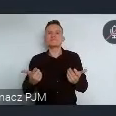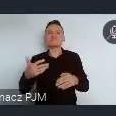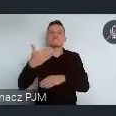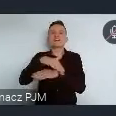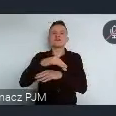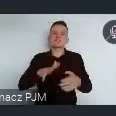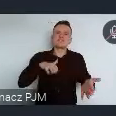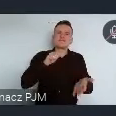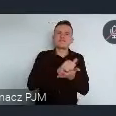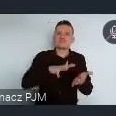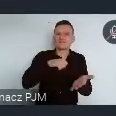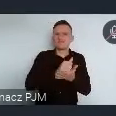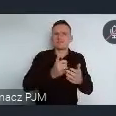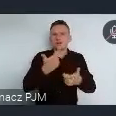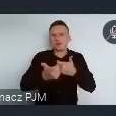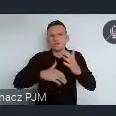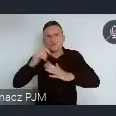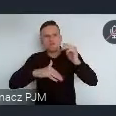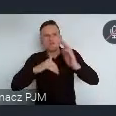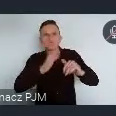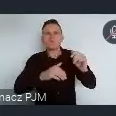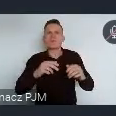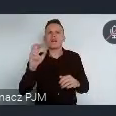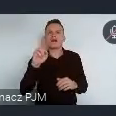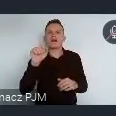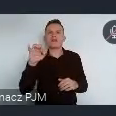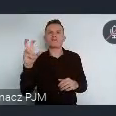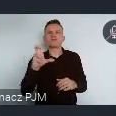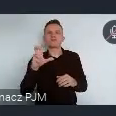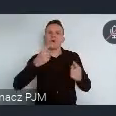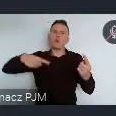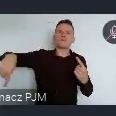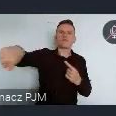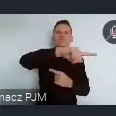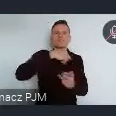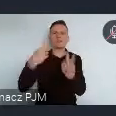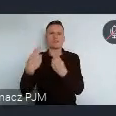gdzie wokół Rawicza wybudowały się obwodnice. Oprócz tego z centrum miasta